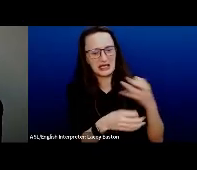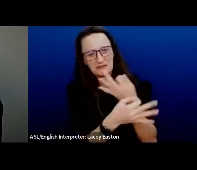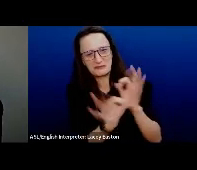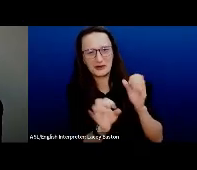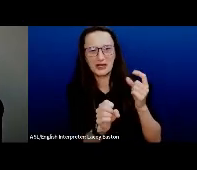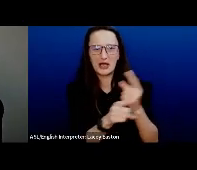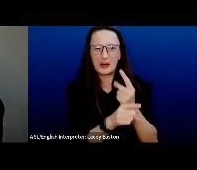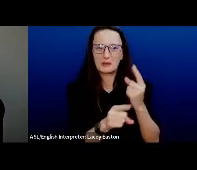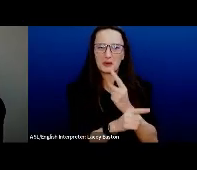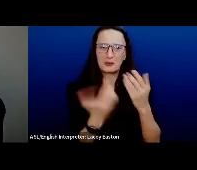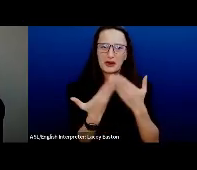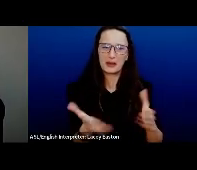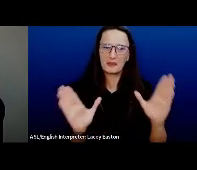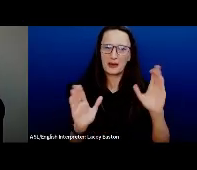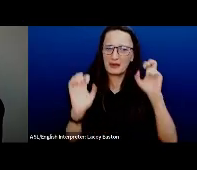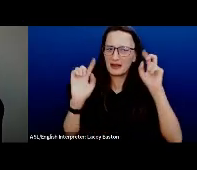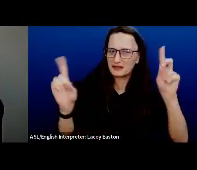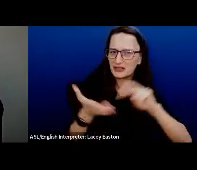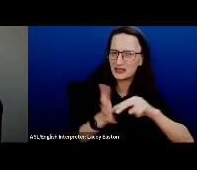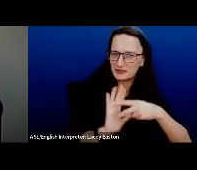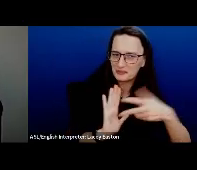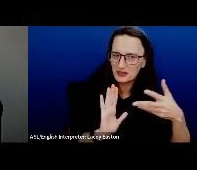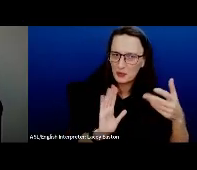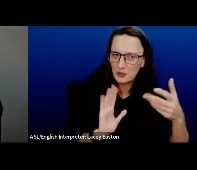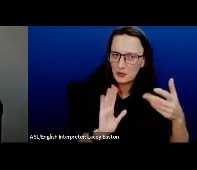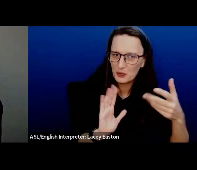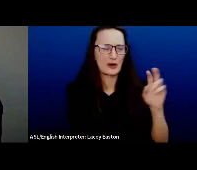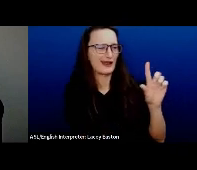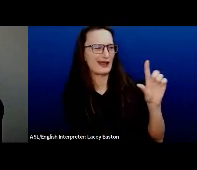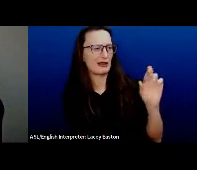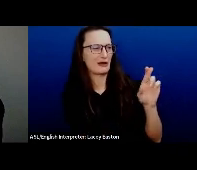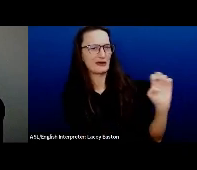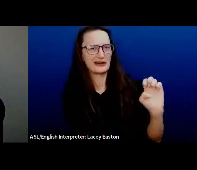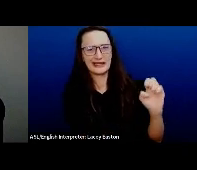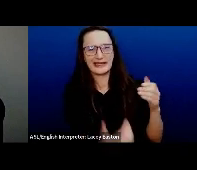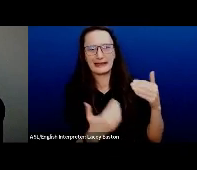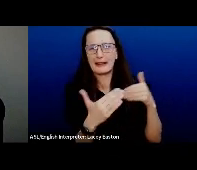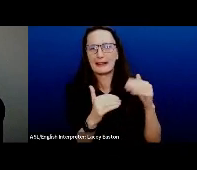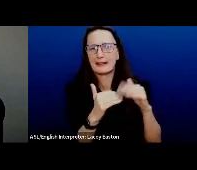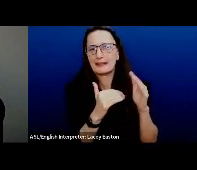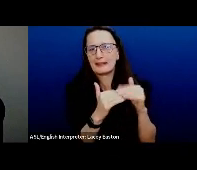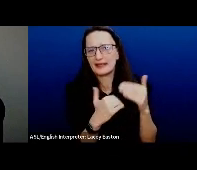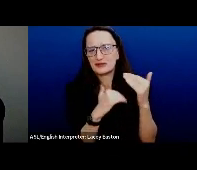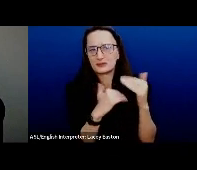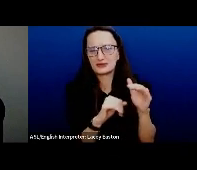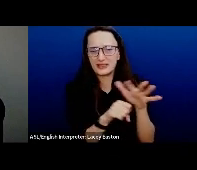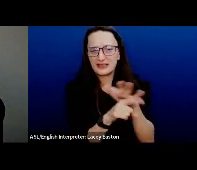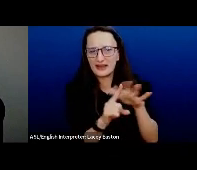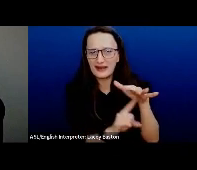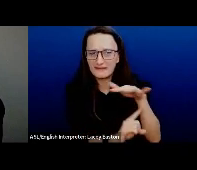o qué es entorno menos restrictivo o LRE significa en relación con la colocación